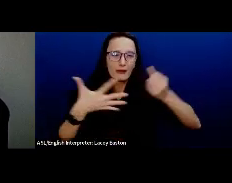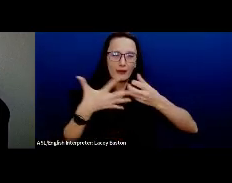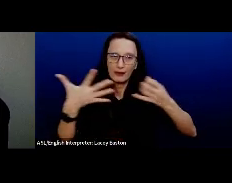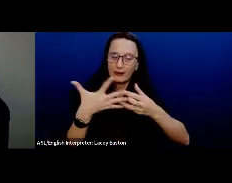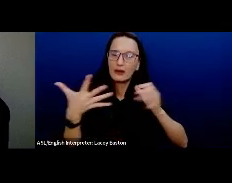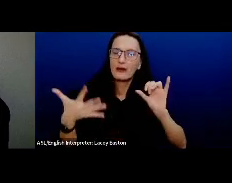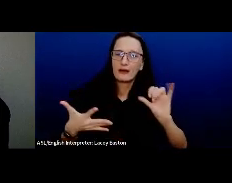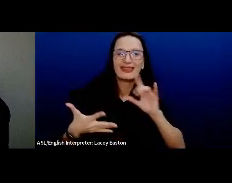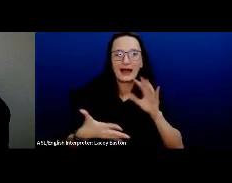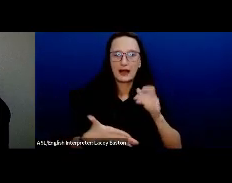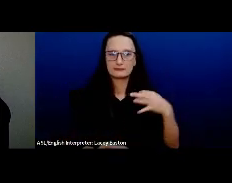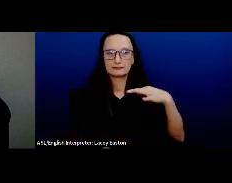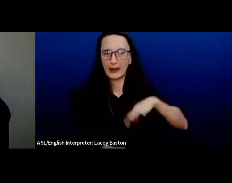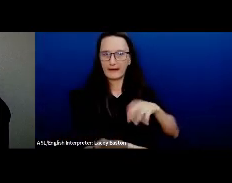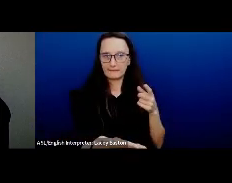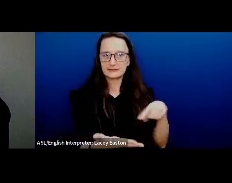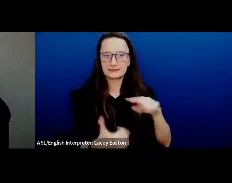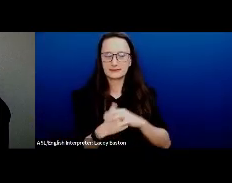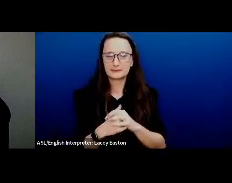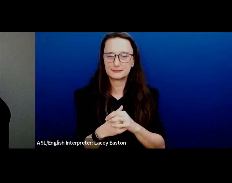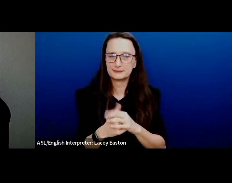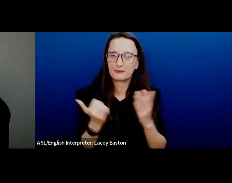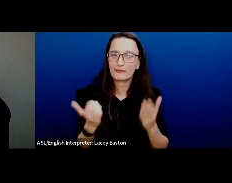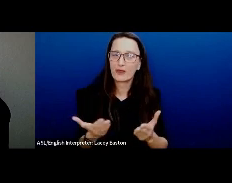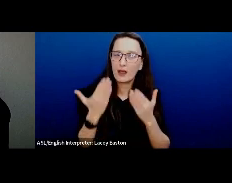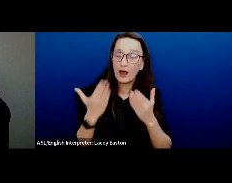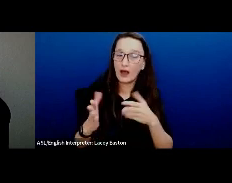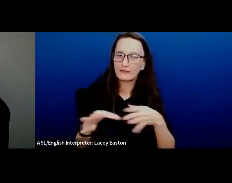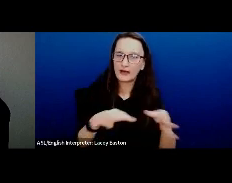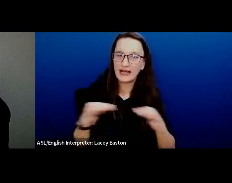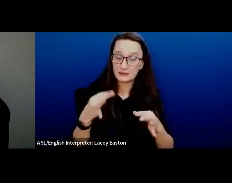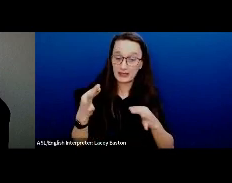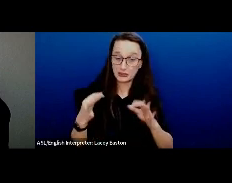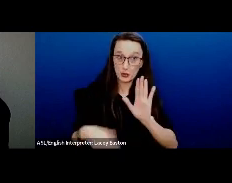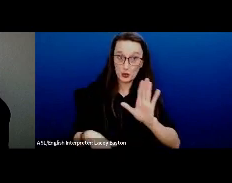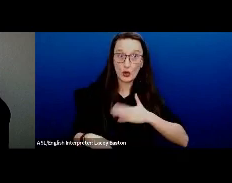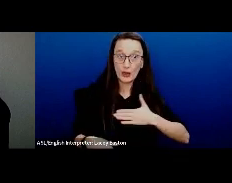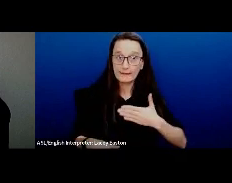ofrecer una explicación de lo que significa su consentimiento, como, por qué querría dar mi consentimiento